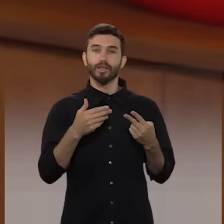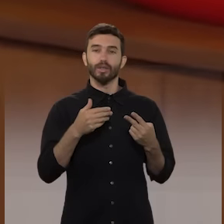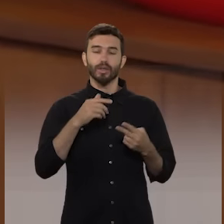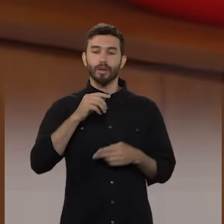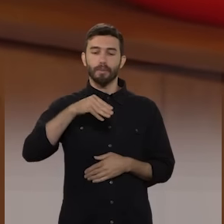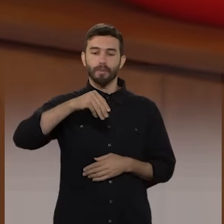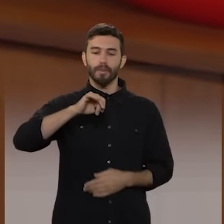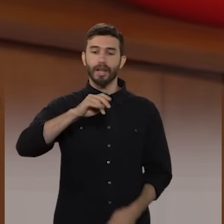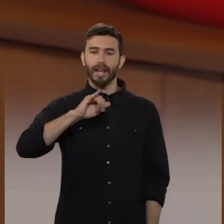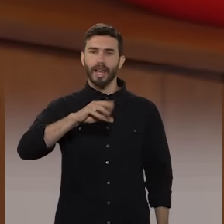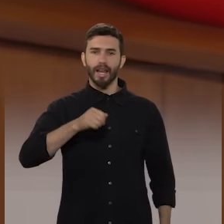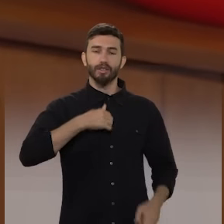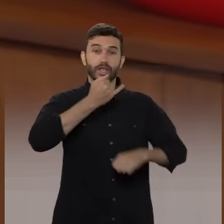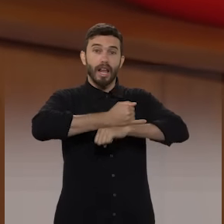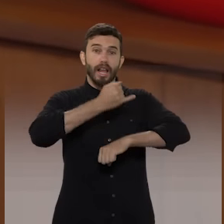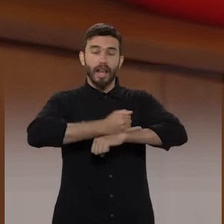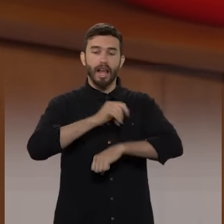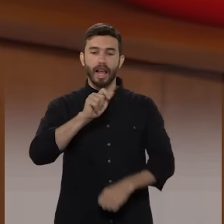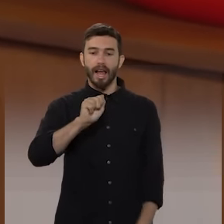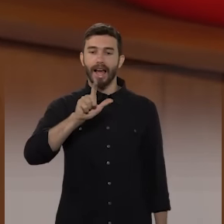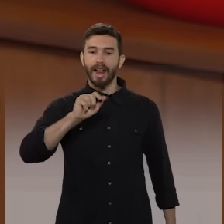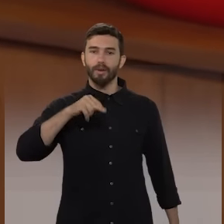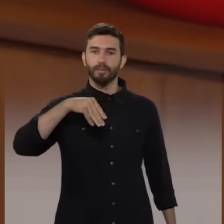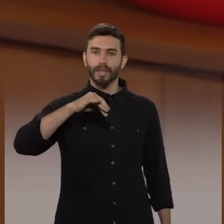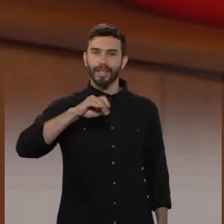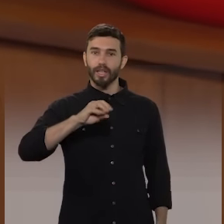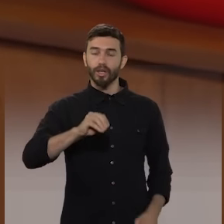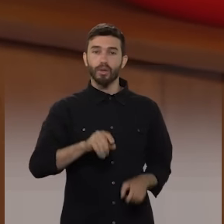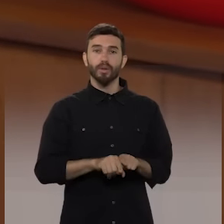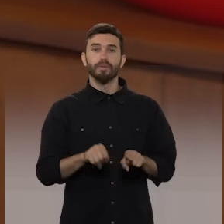desde a bauxita até o alumínio primário, até a produção de alumínio primário.